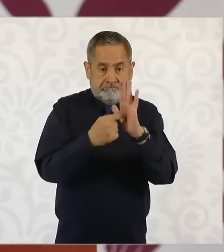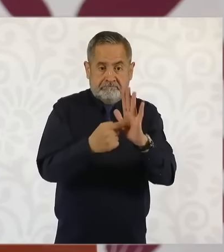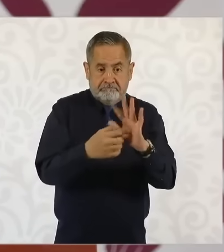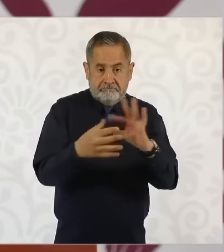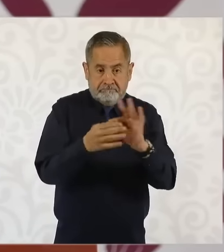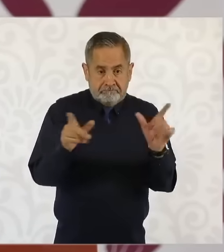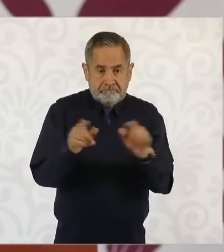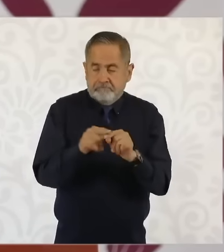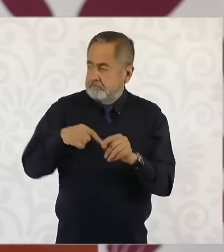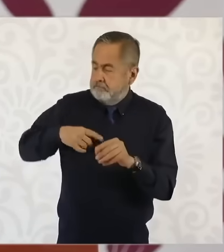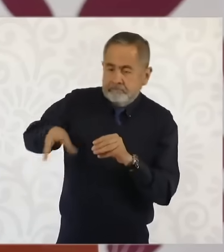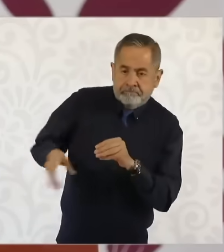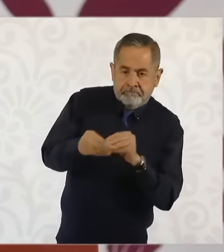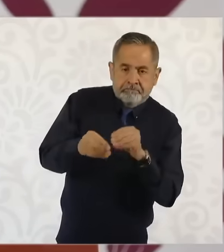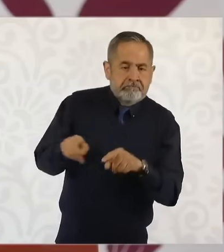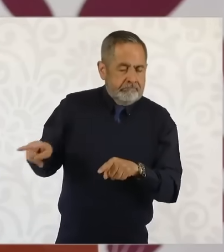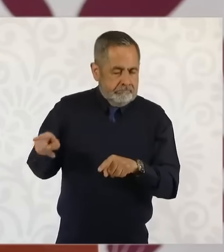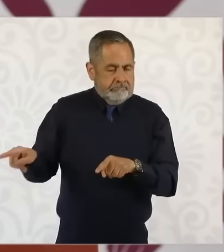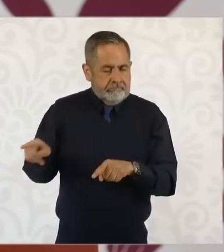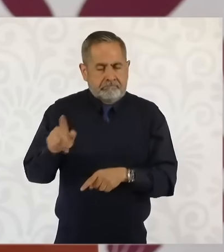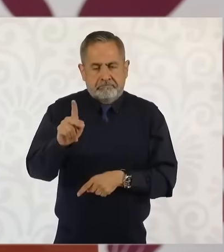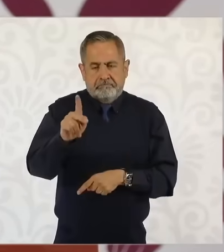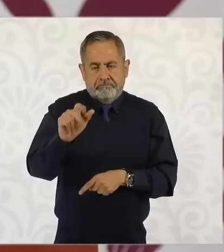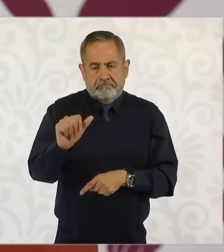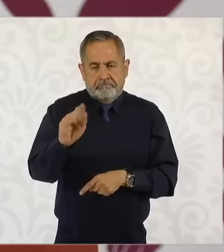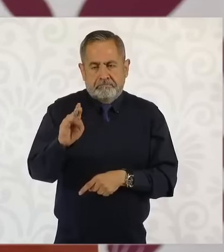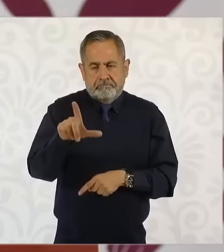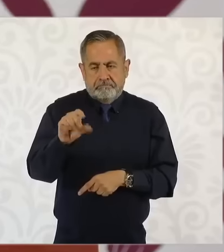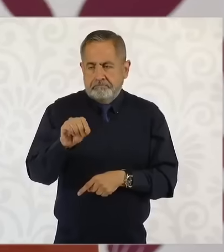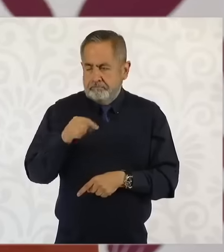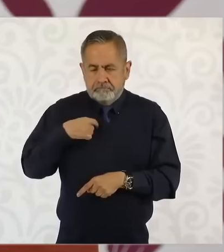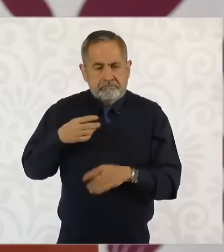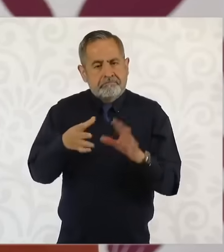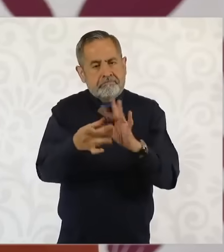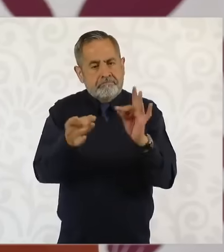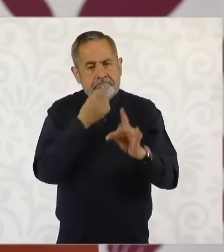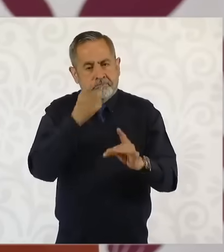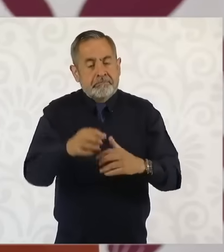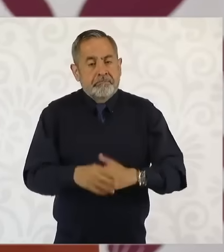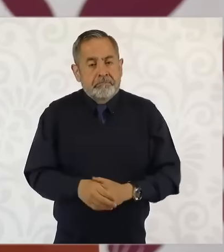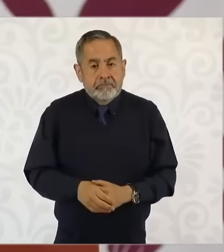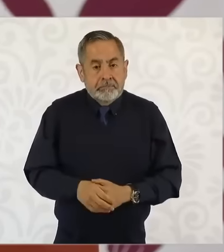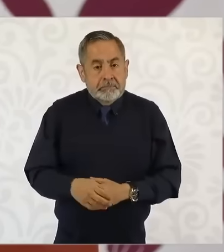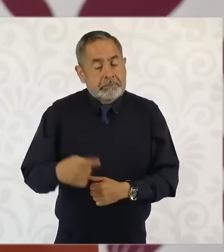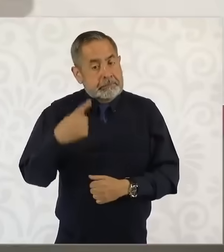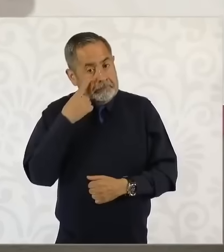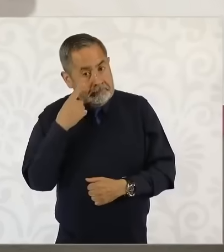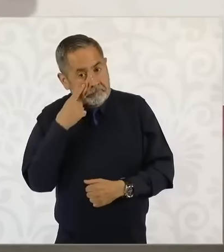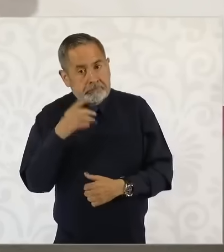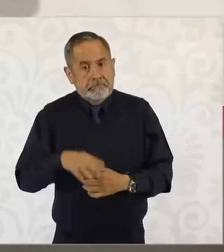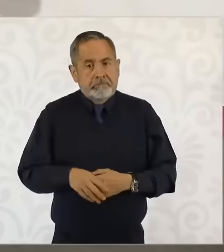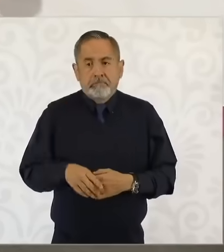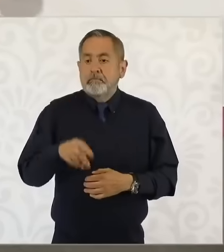Pablo cuando hay evidencia en la Unidad de Inteligencia